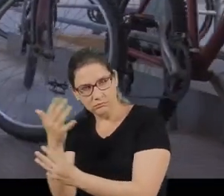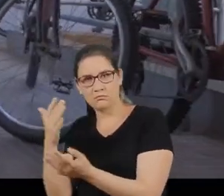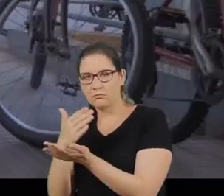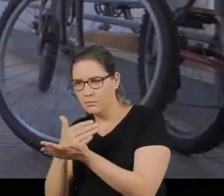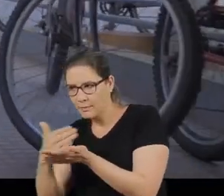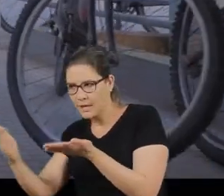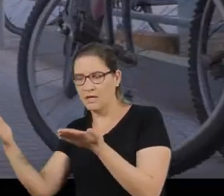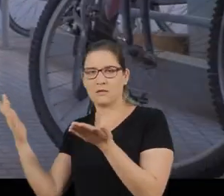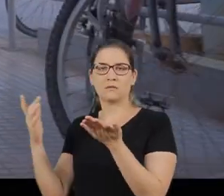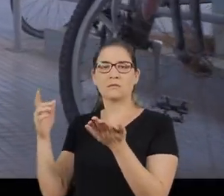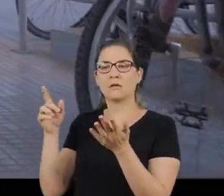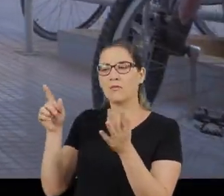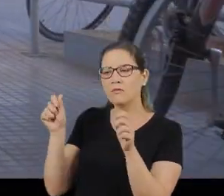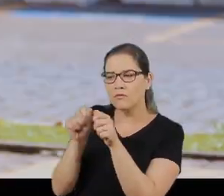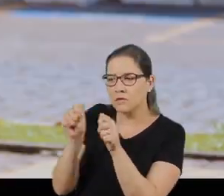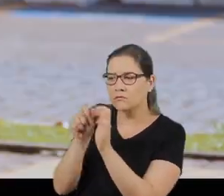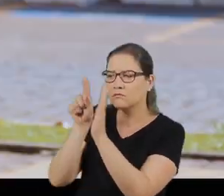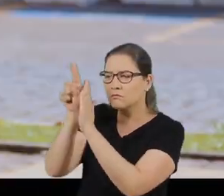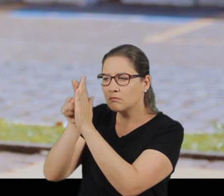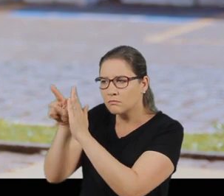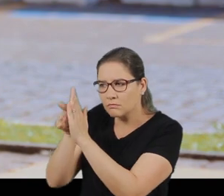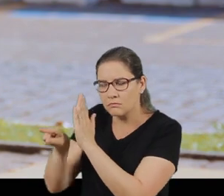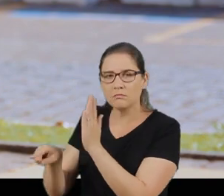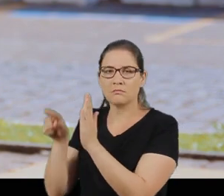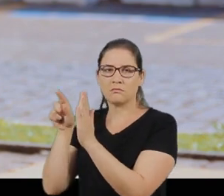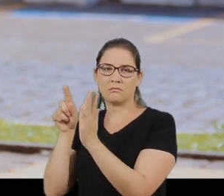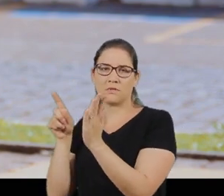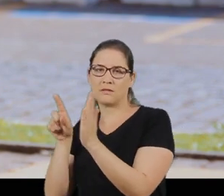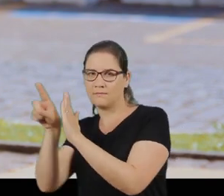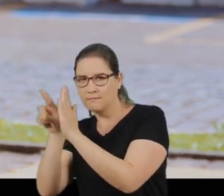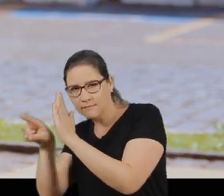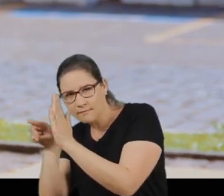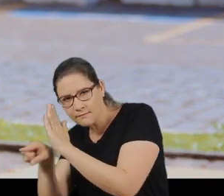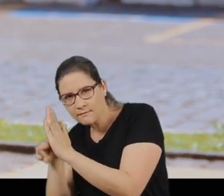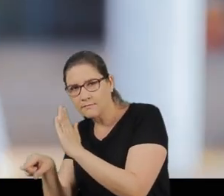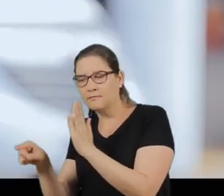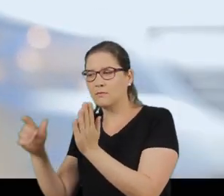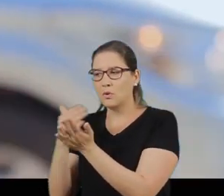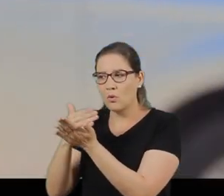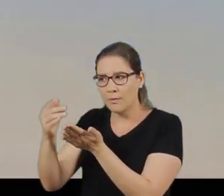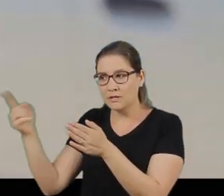dentro da nossa instituição, acompanhando por meio de entrevistas iniciais que são